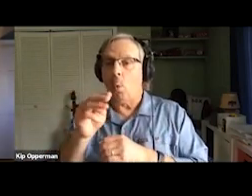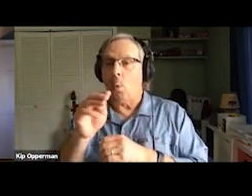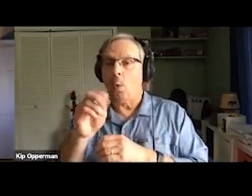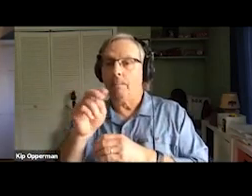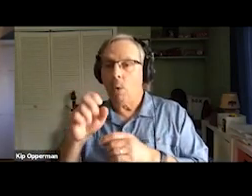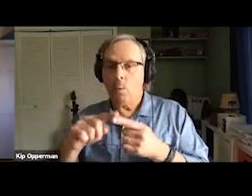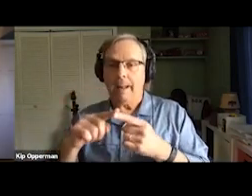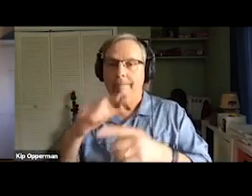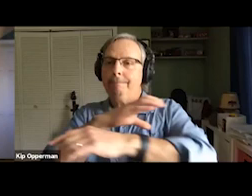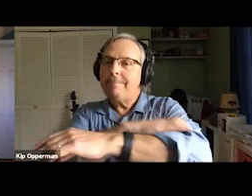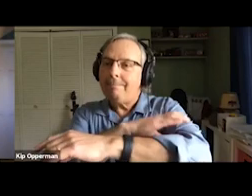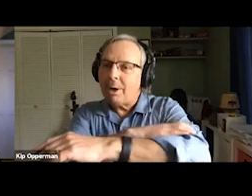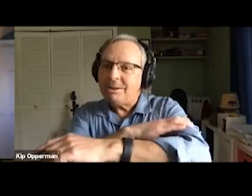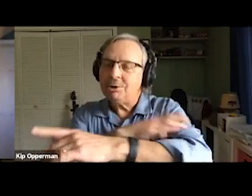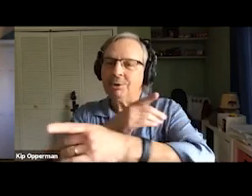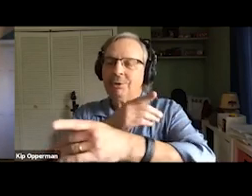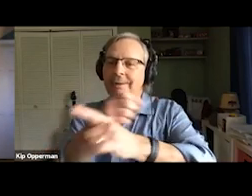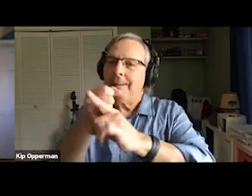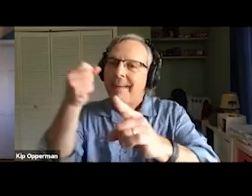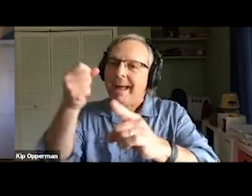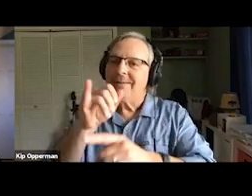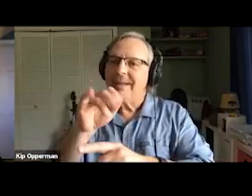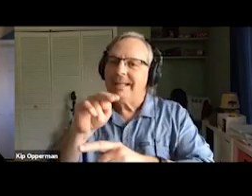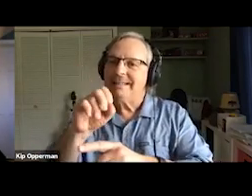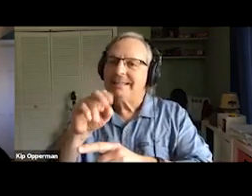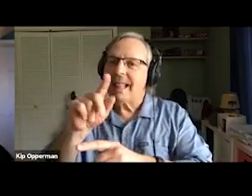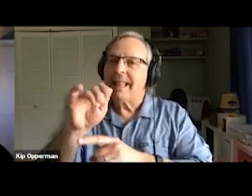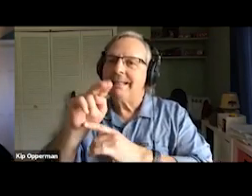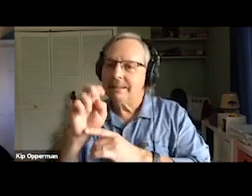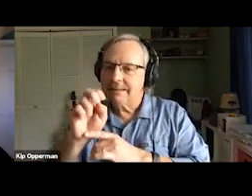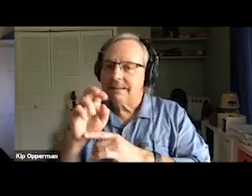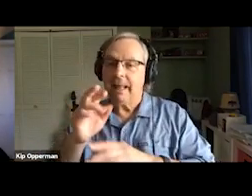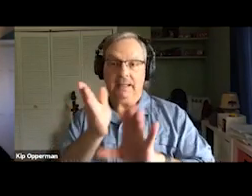y el impacto de la insulina y las respuestas psicológicas que teníamos, la gente estaba teniendo,